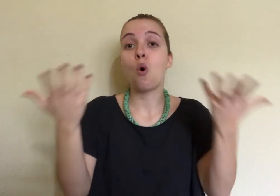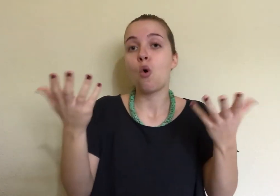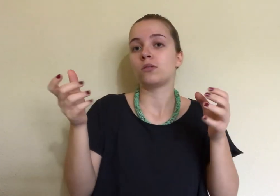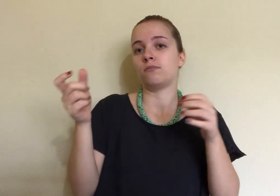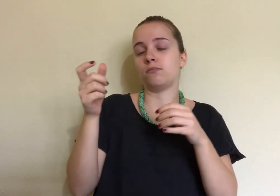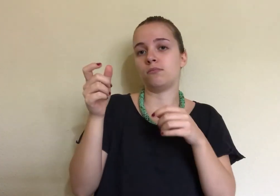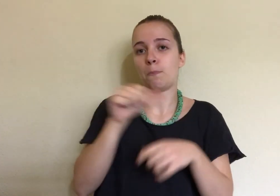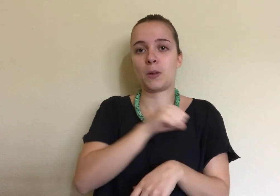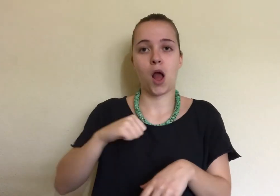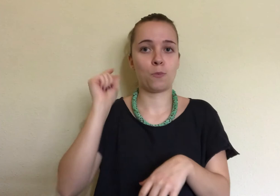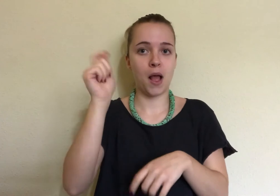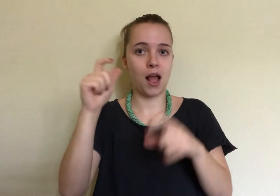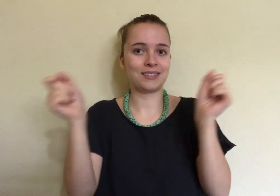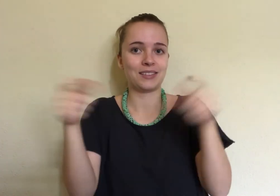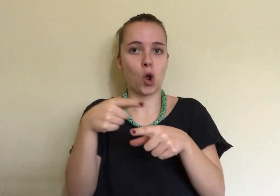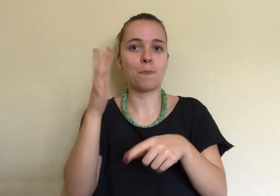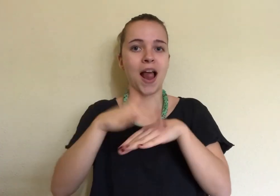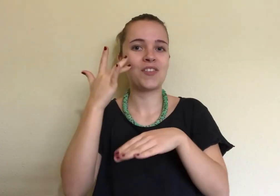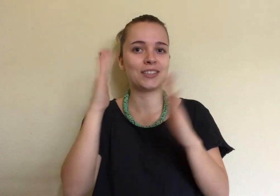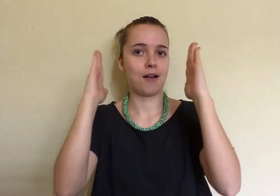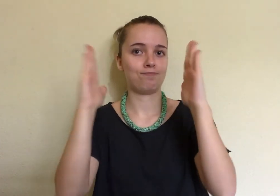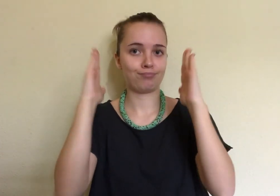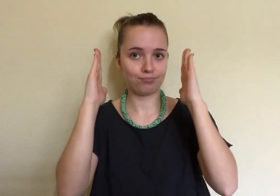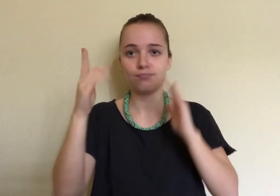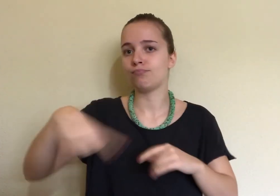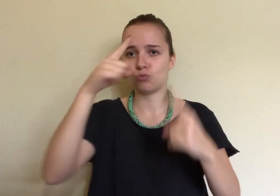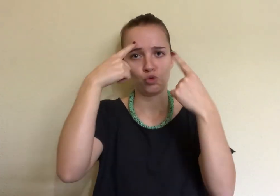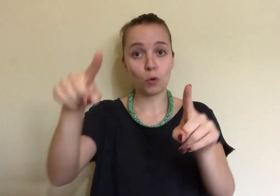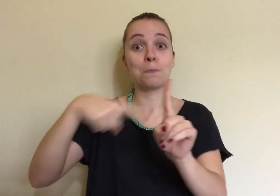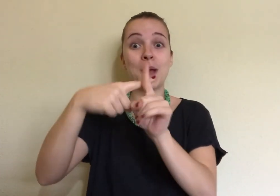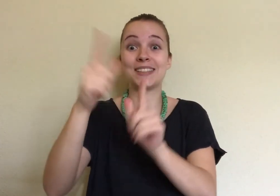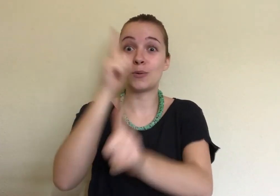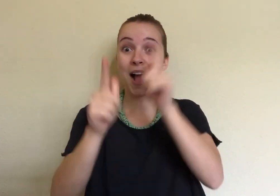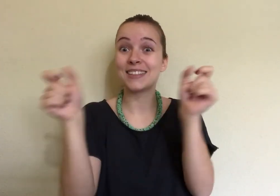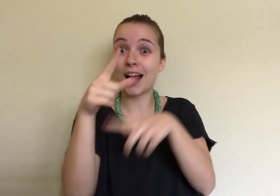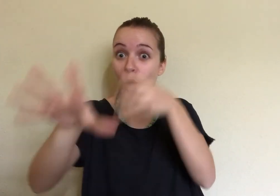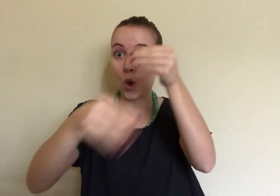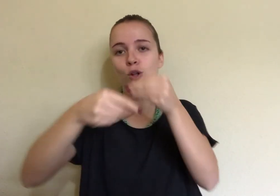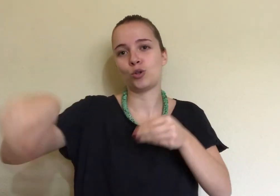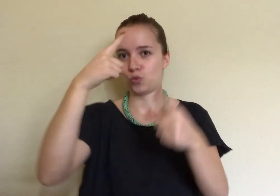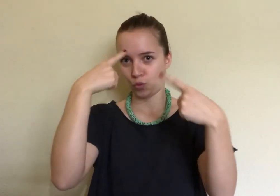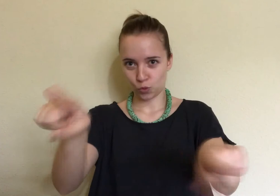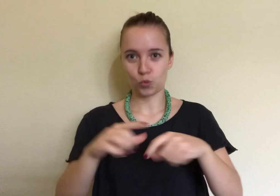o cualquier seguro privado, para las fechas establecidas, además del seguro de viaje.